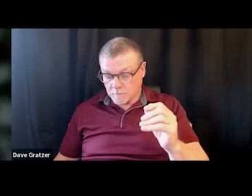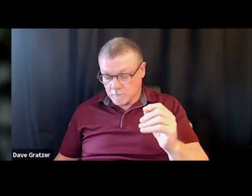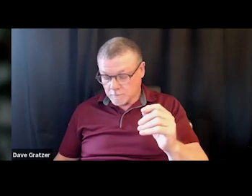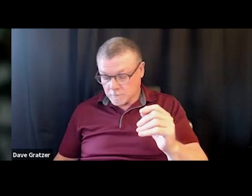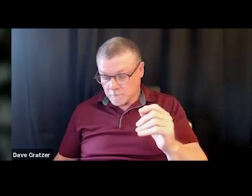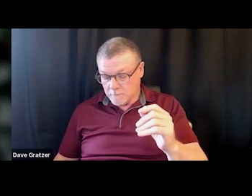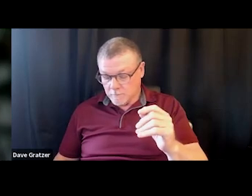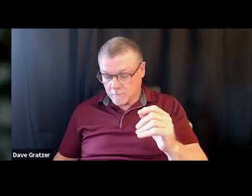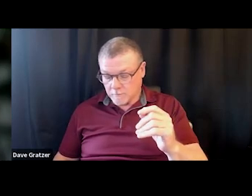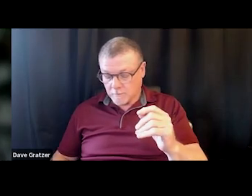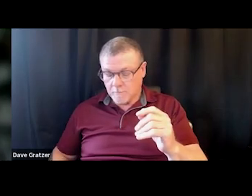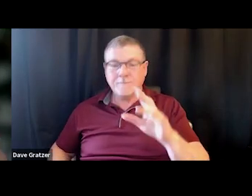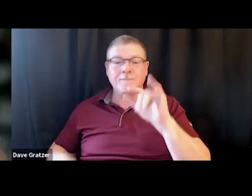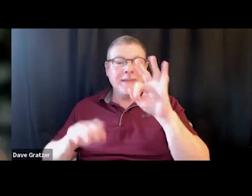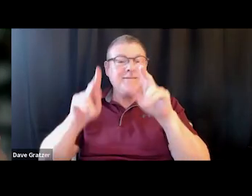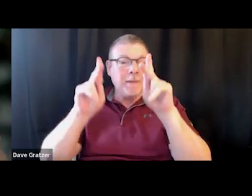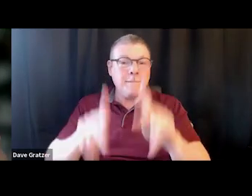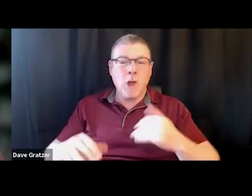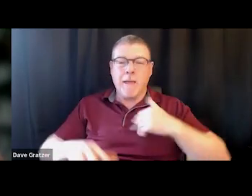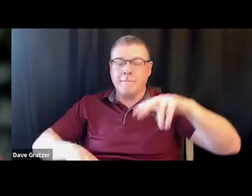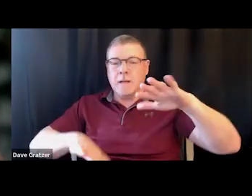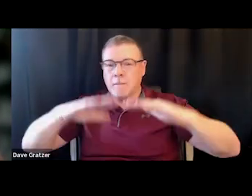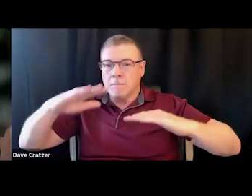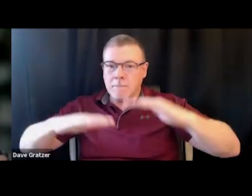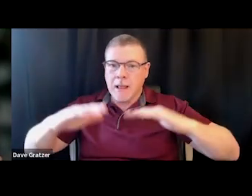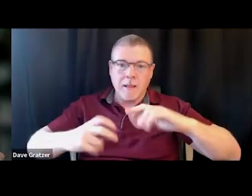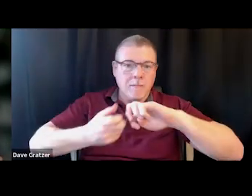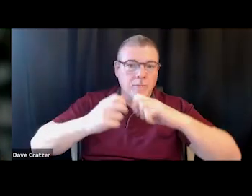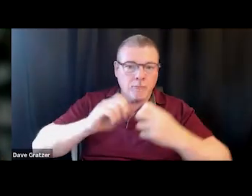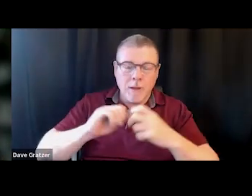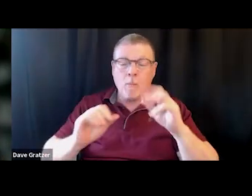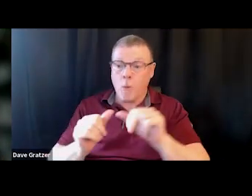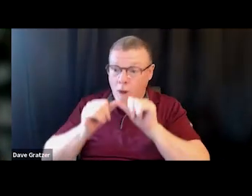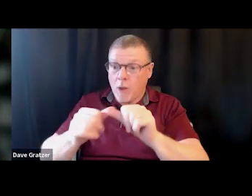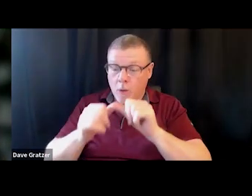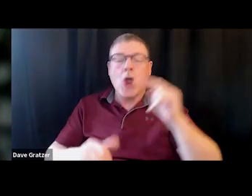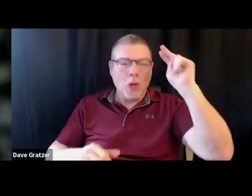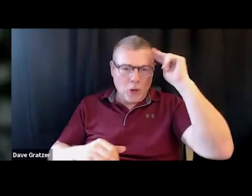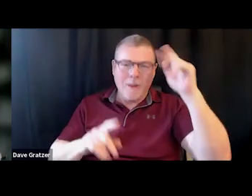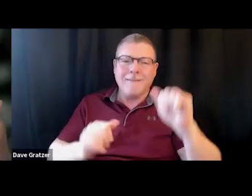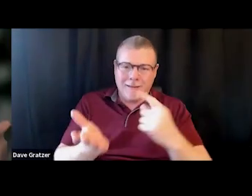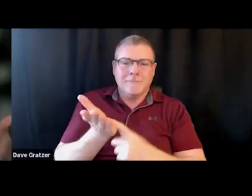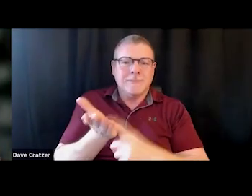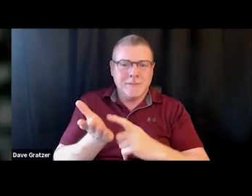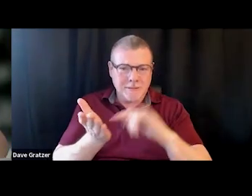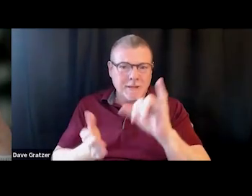Si la persona tiene problemas de equilibrio constantes, la neurología puede abordar eso. También pueden asegurarse de abordar el equilibrio